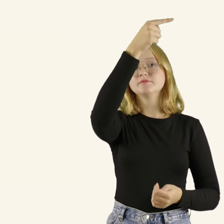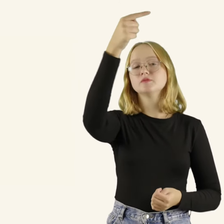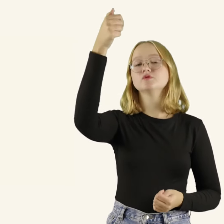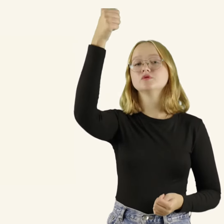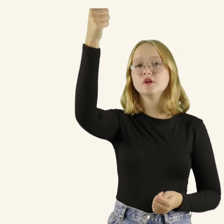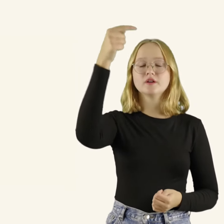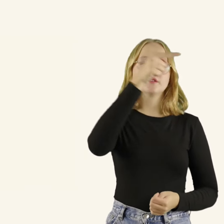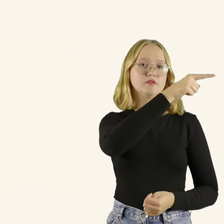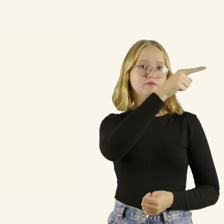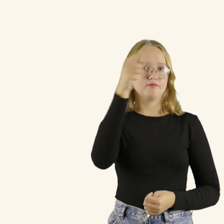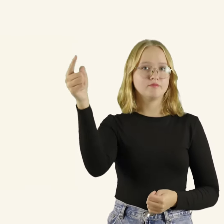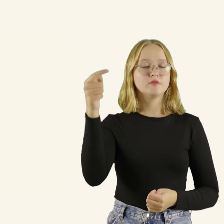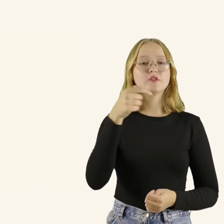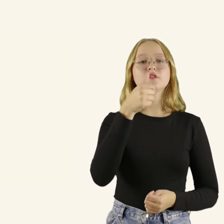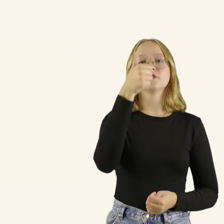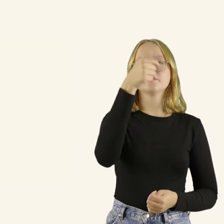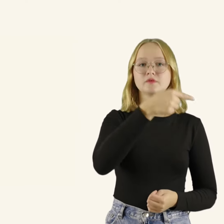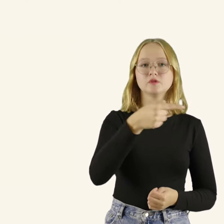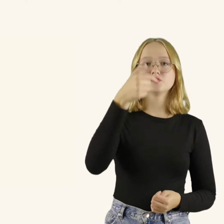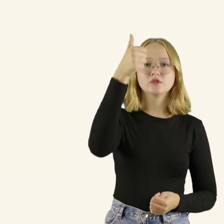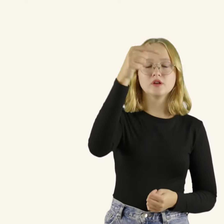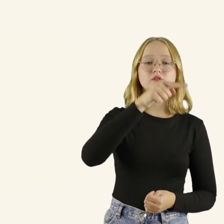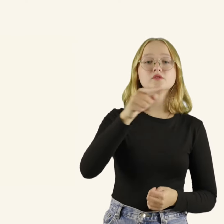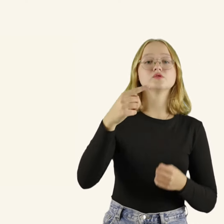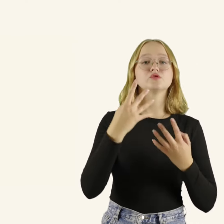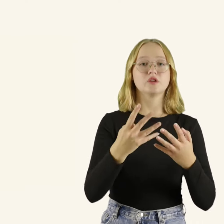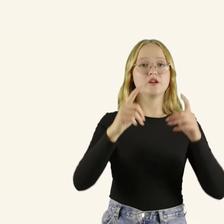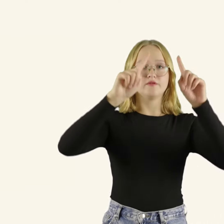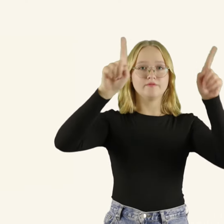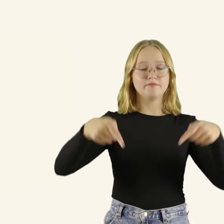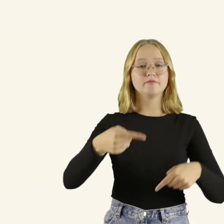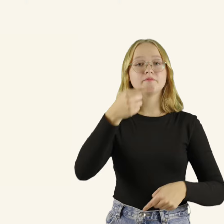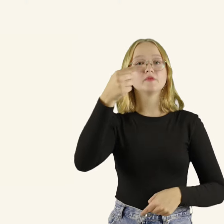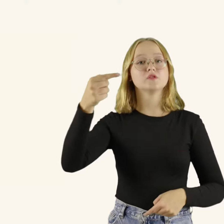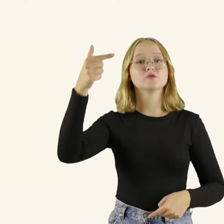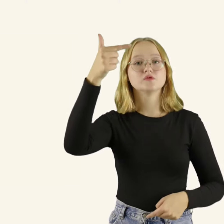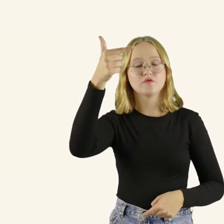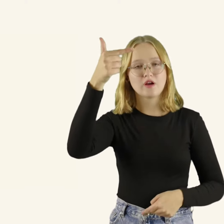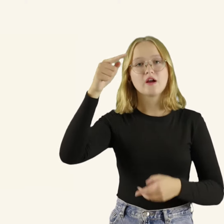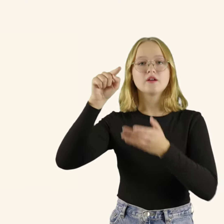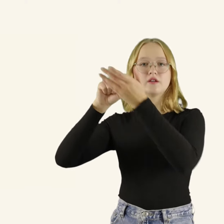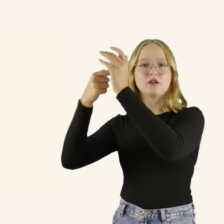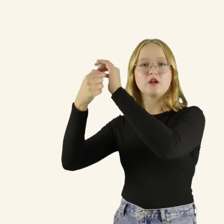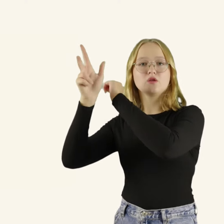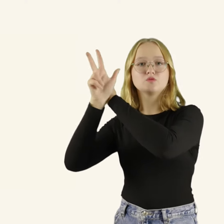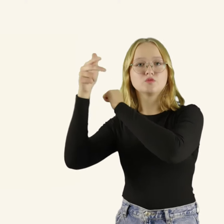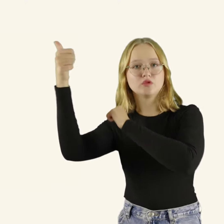Najpierw obliczymy potęgi: